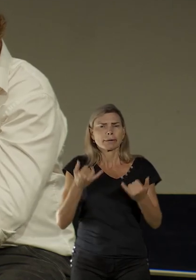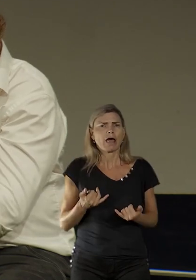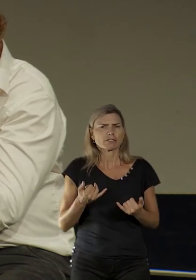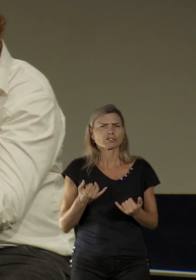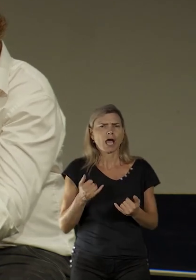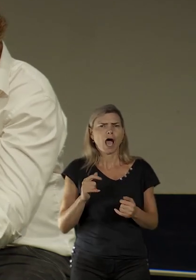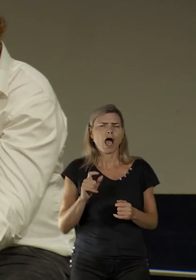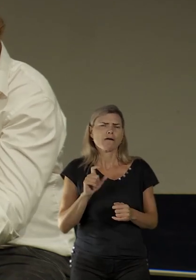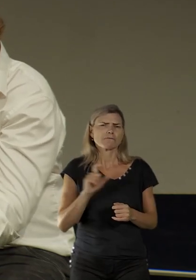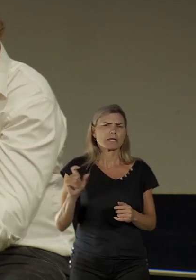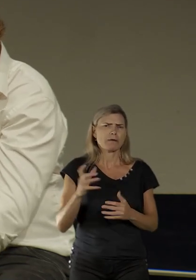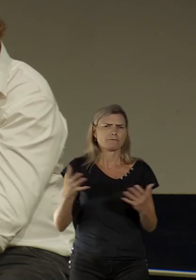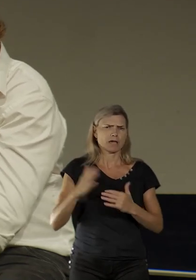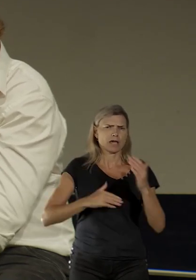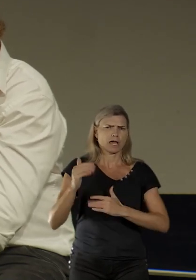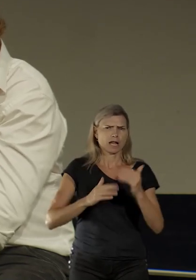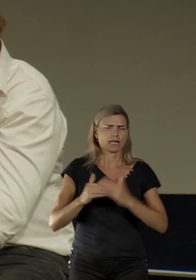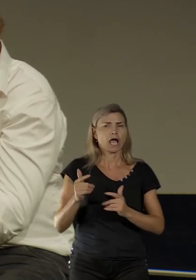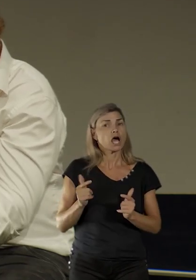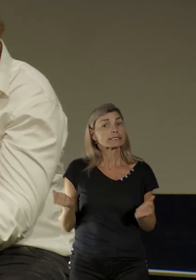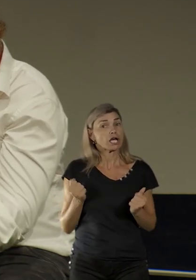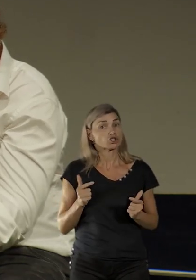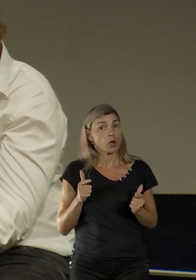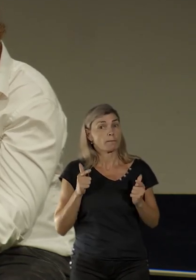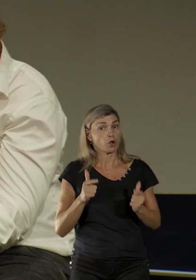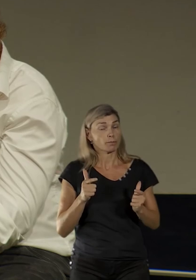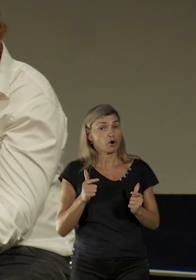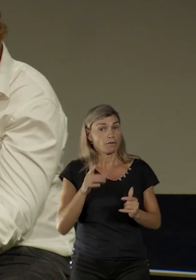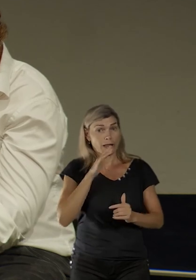společnost pro to podporované bydlení, nejsou architektonické soutěže.